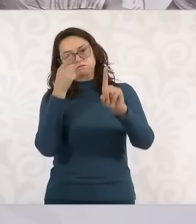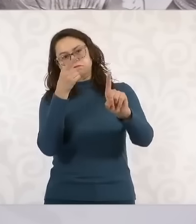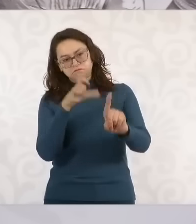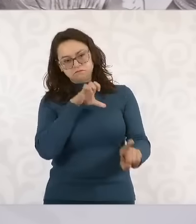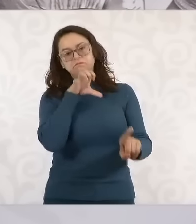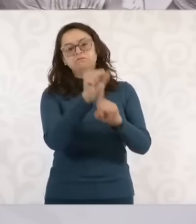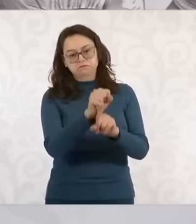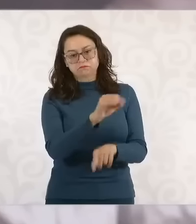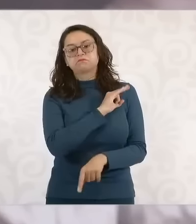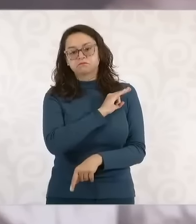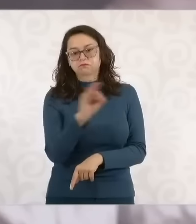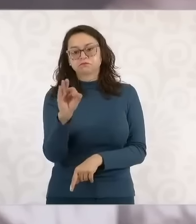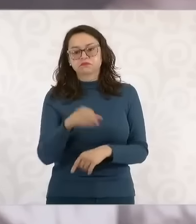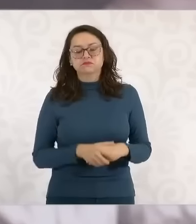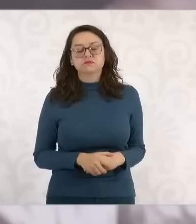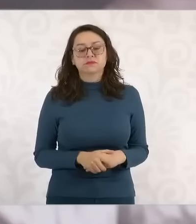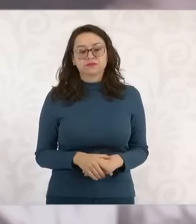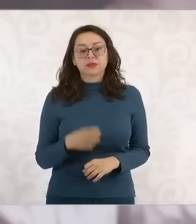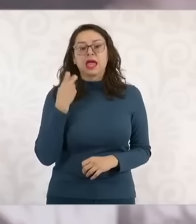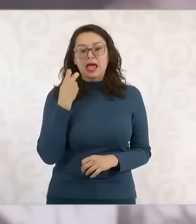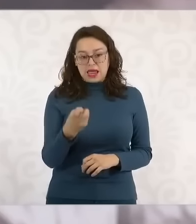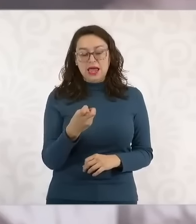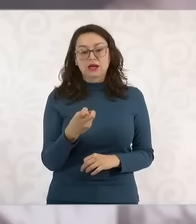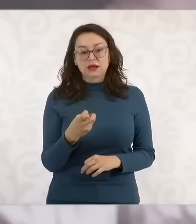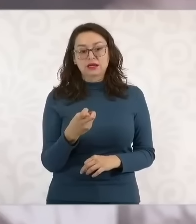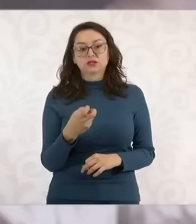objetivos que nos propongamos. Considero que esa es la fórmula ganadera, ganadora, perdón,